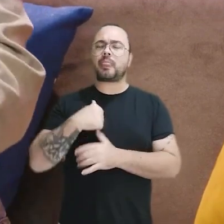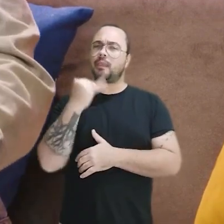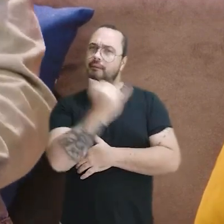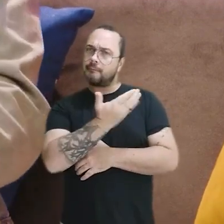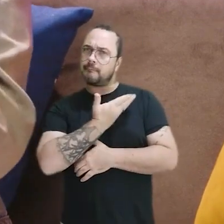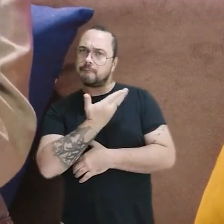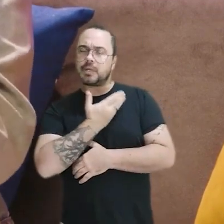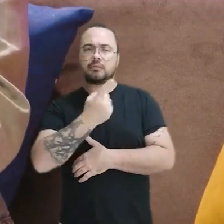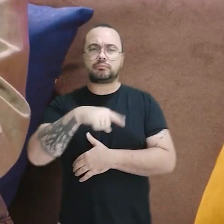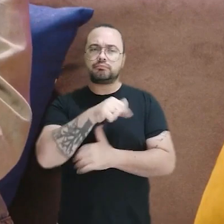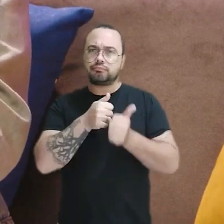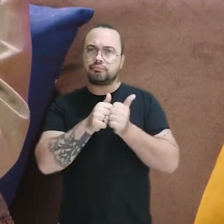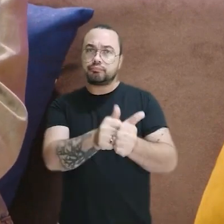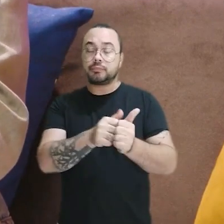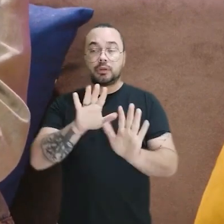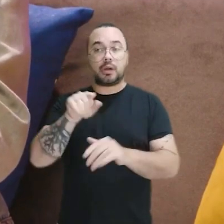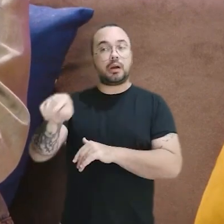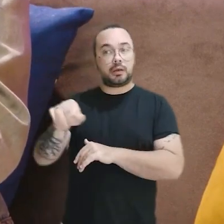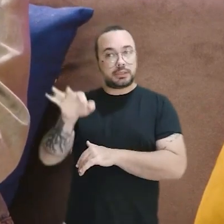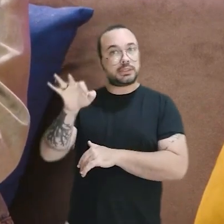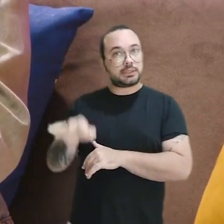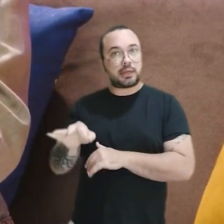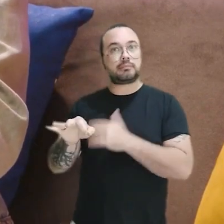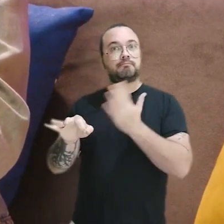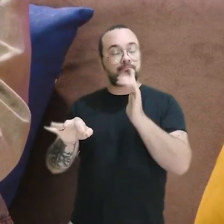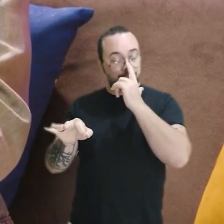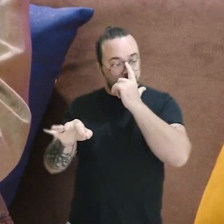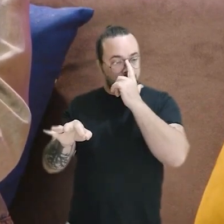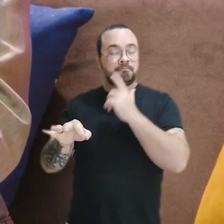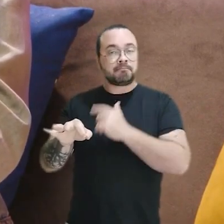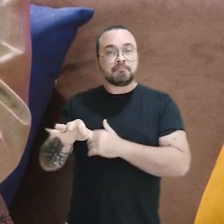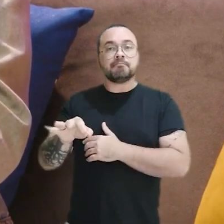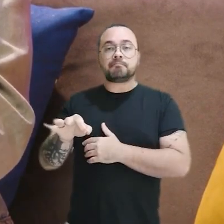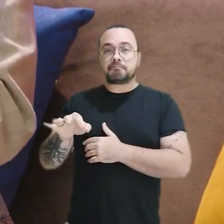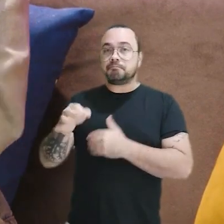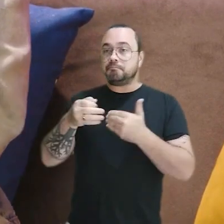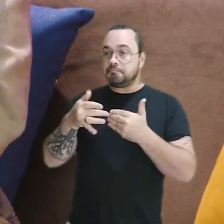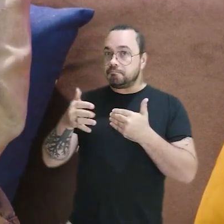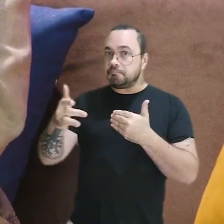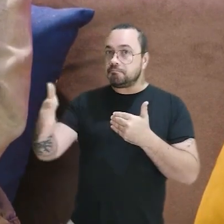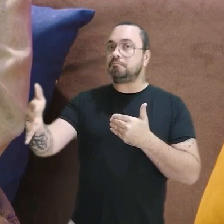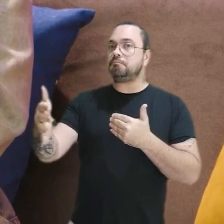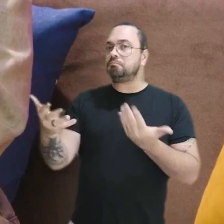colegas, pro pessoal que sempre tava falei: "Meu, se isso aqui der certo, eu acho que nos próximos, sei lá, três,